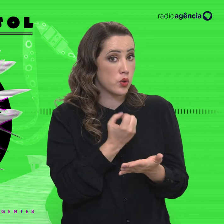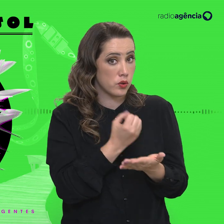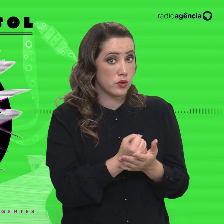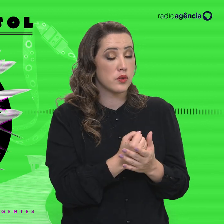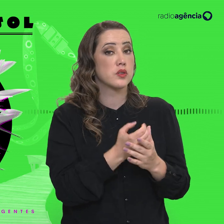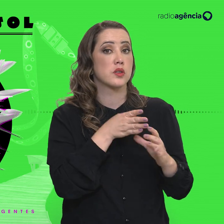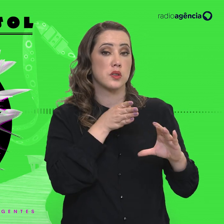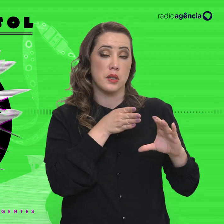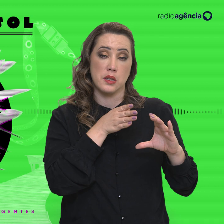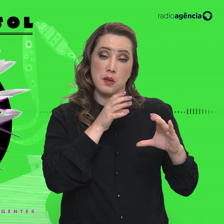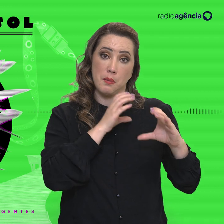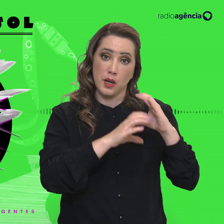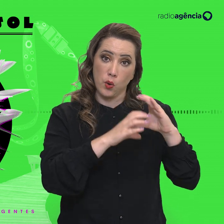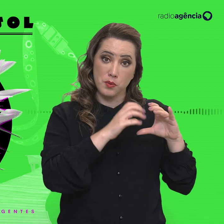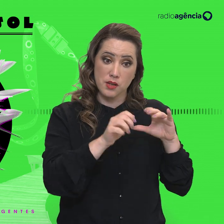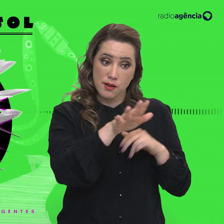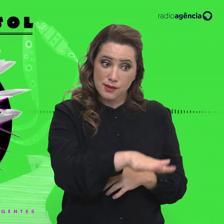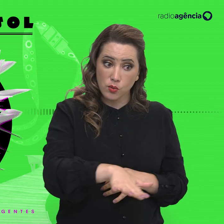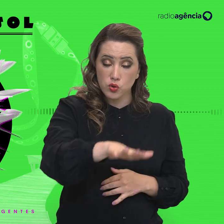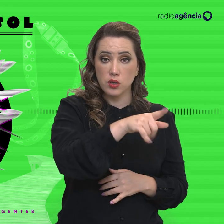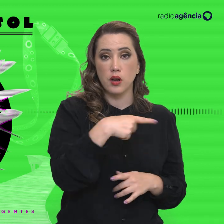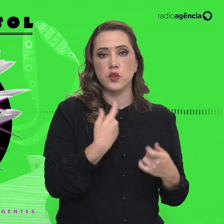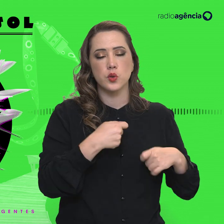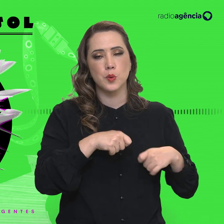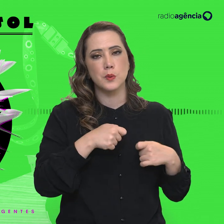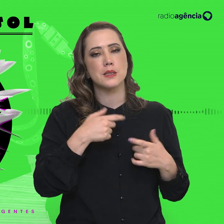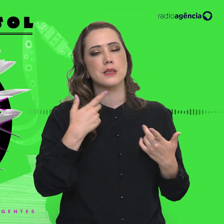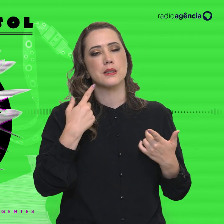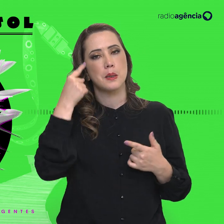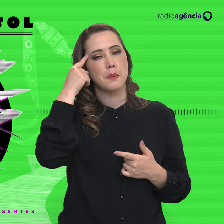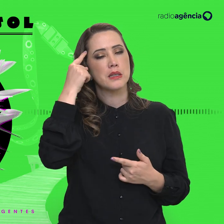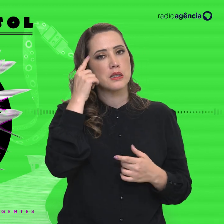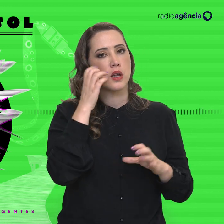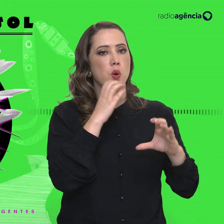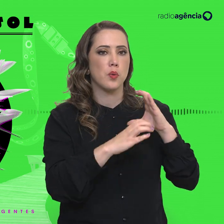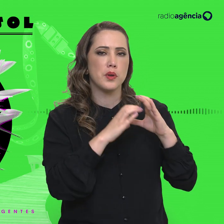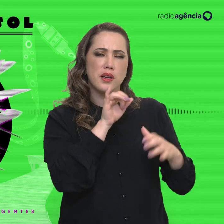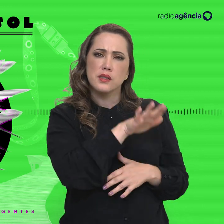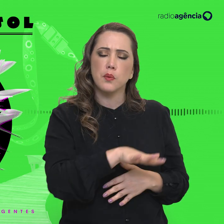A gente tem que se preocupar em fazer comunicação para todos, que as pessoas possam nos ver,